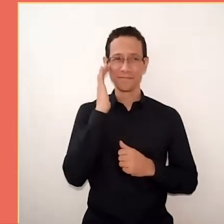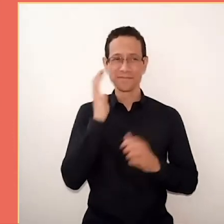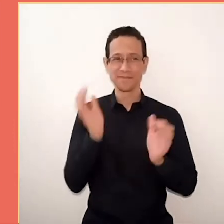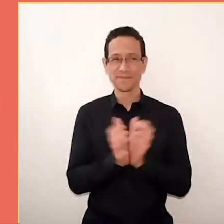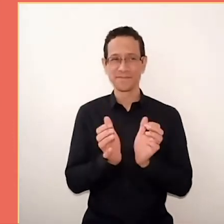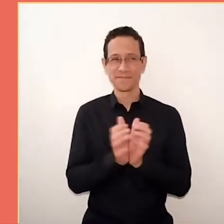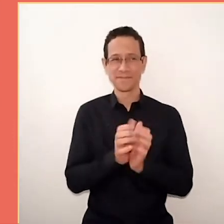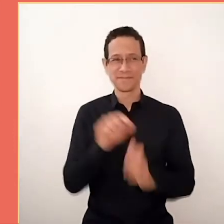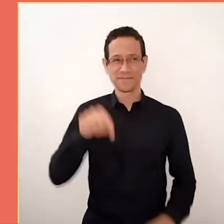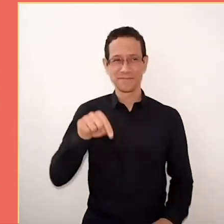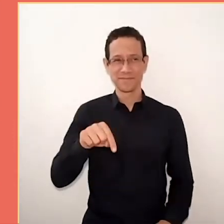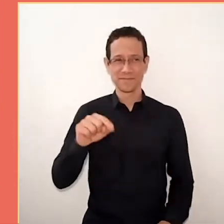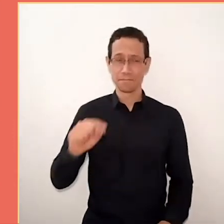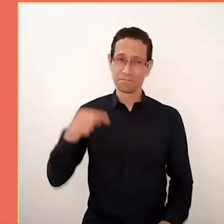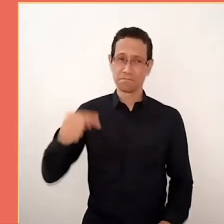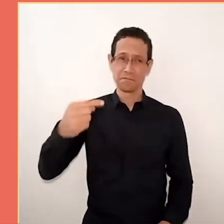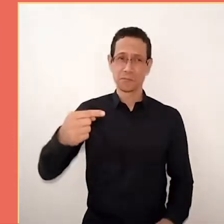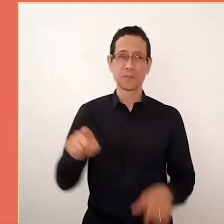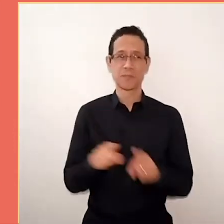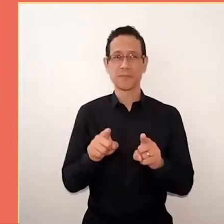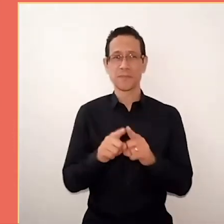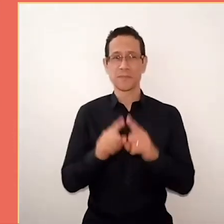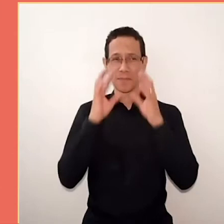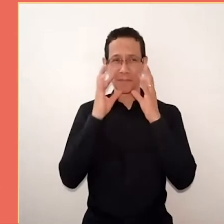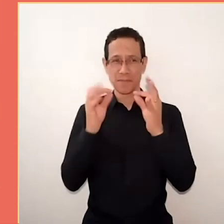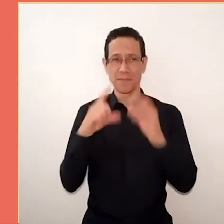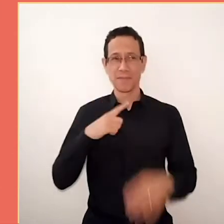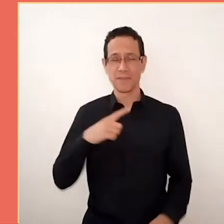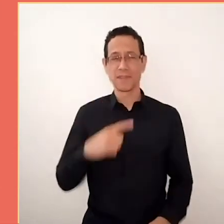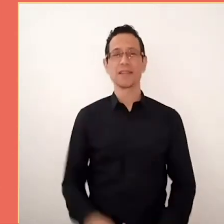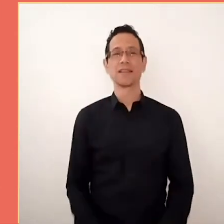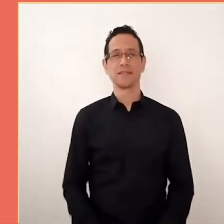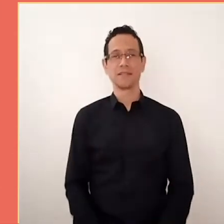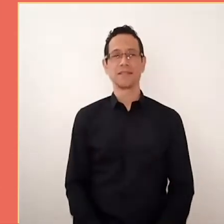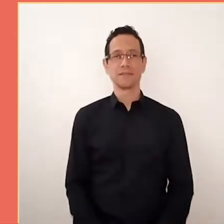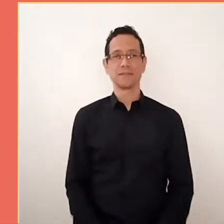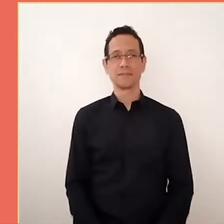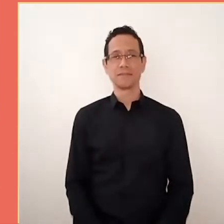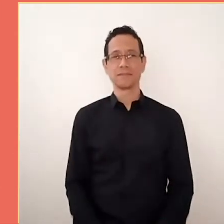e, provavelmente, as que vão nos ouvir depois que isso estiver nas plataformas,